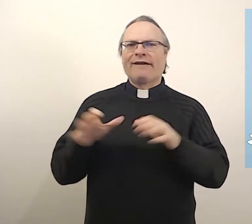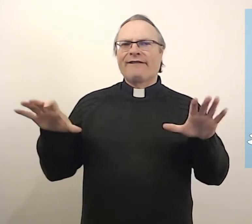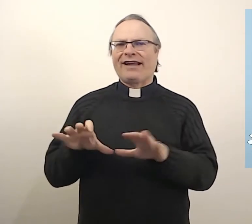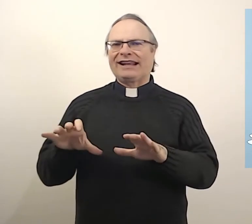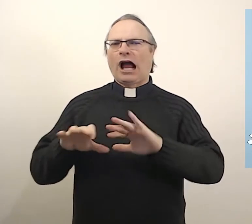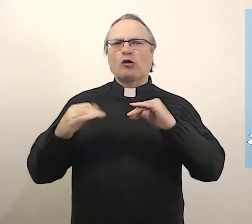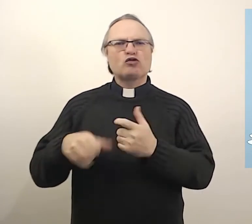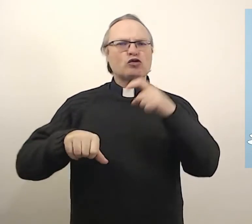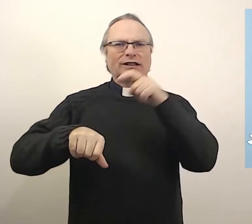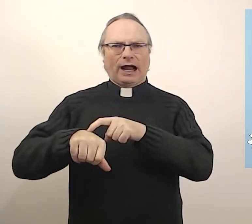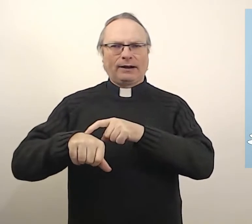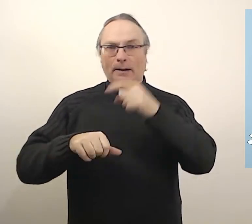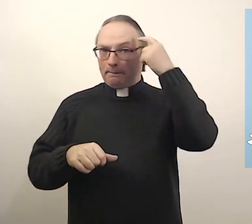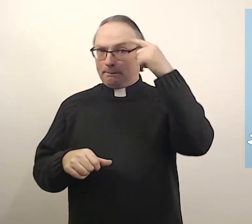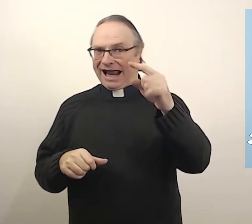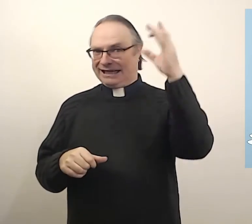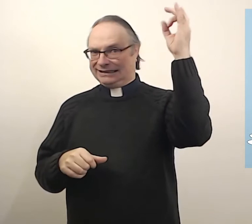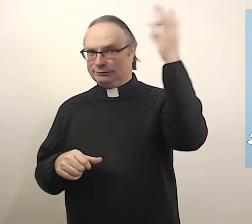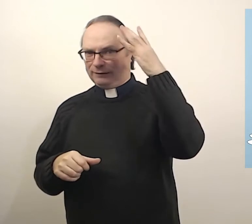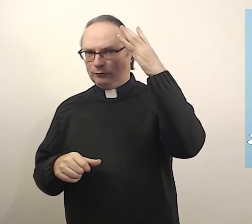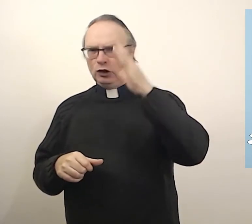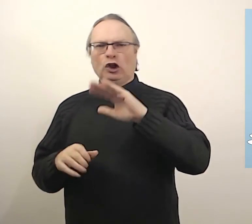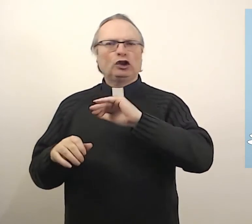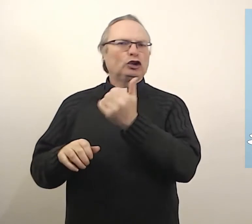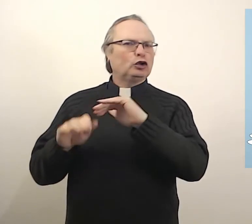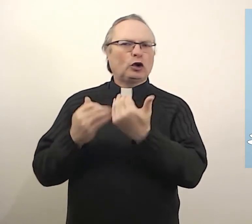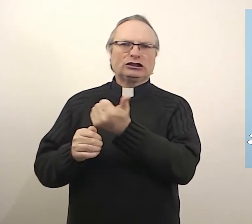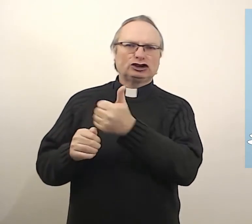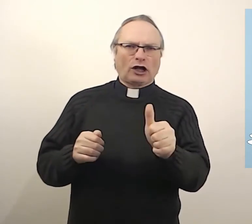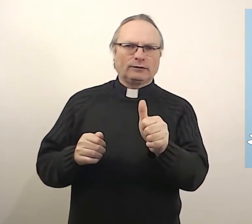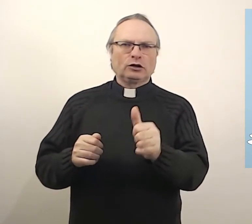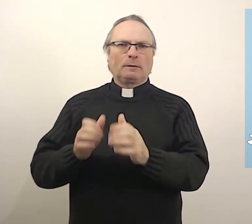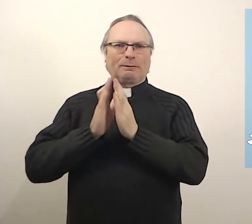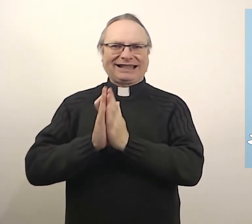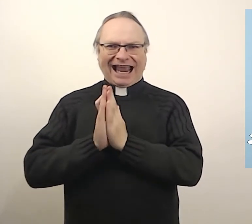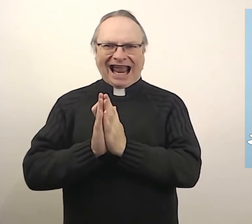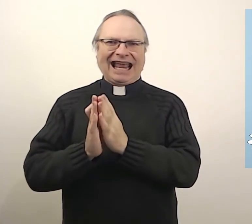Faites en tout temps par l'Esprit toutes sortes de prières